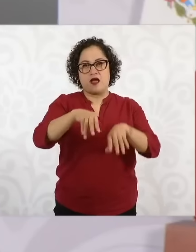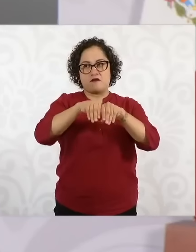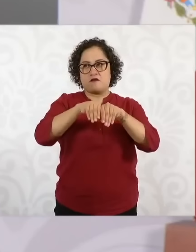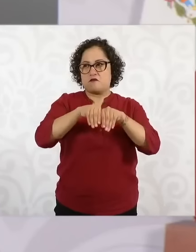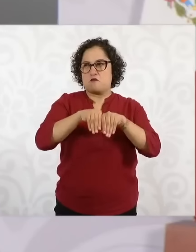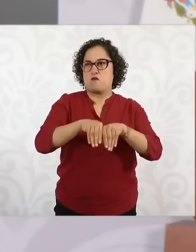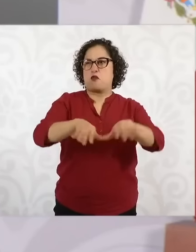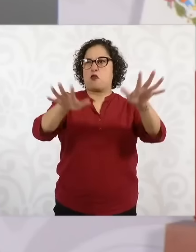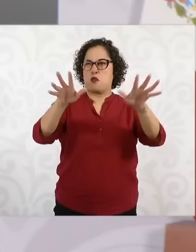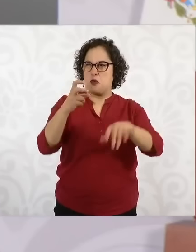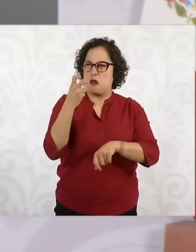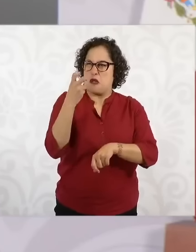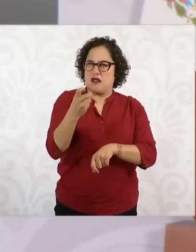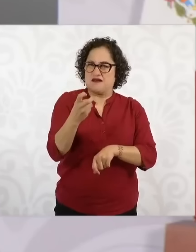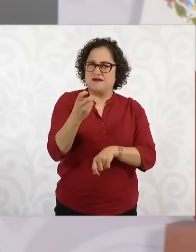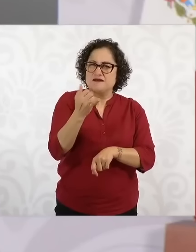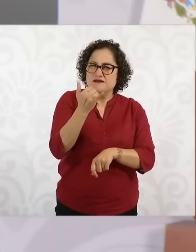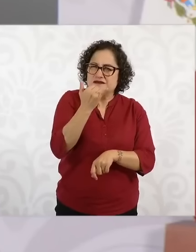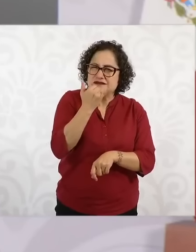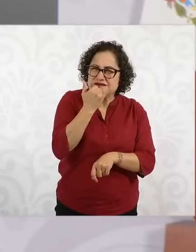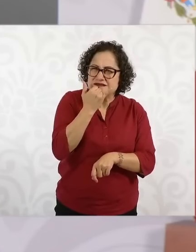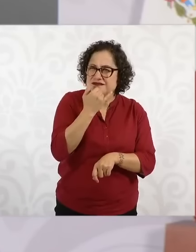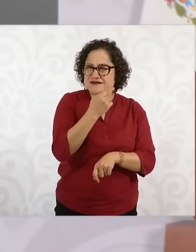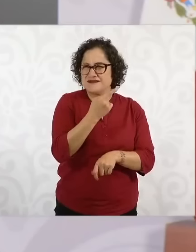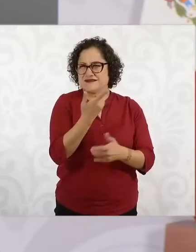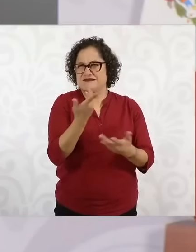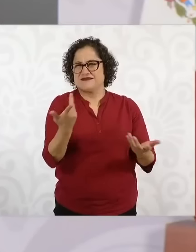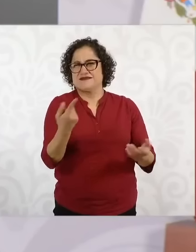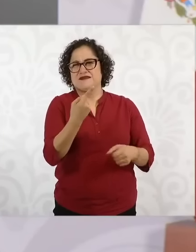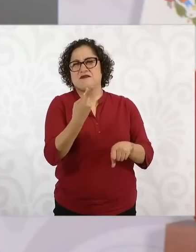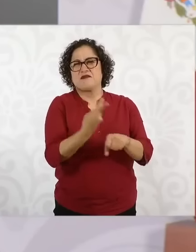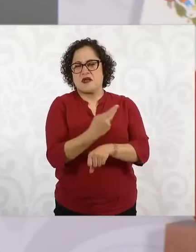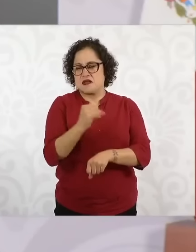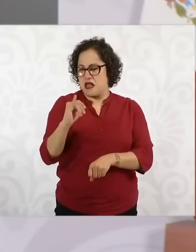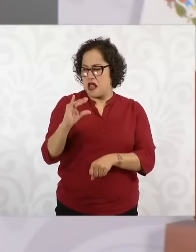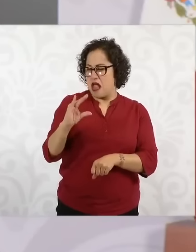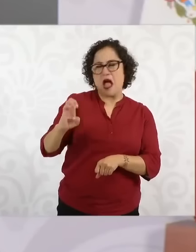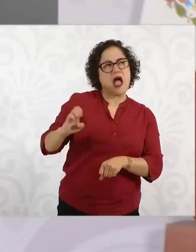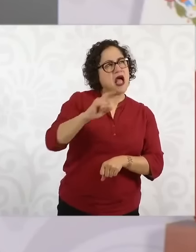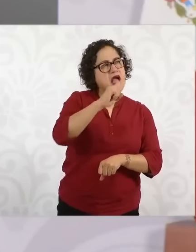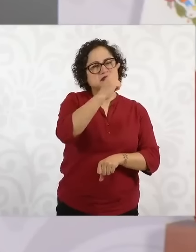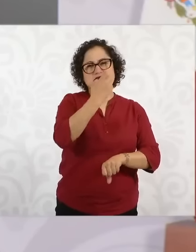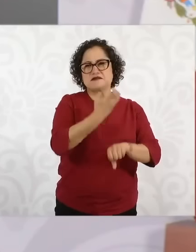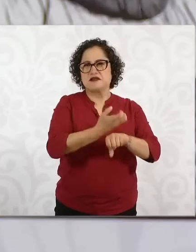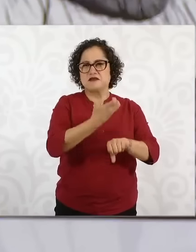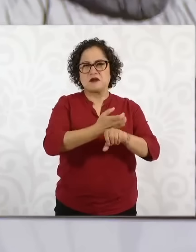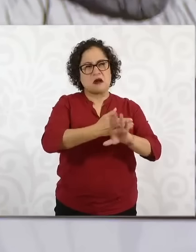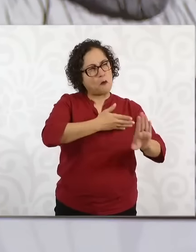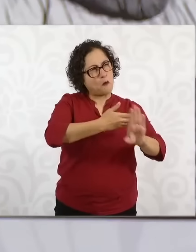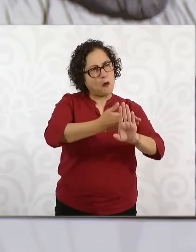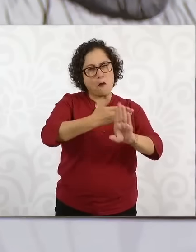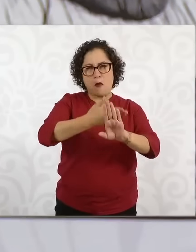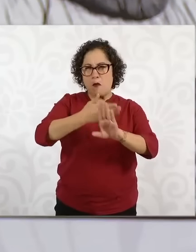vivido muchos compatriotas frente a esta institución de Estados Unidos.